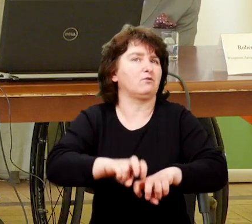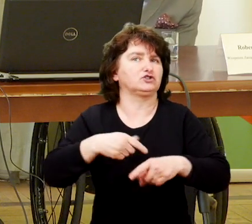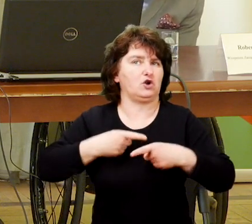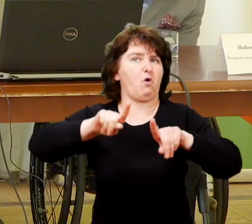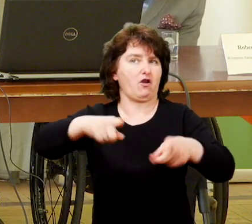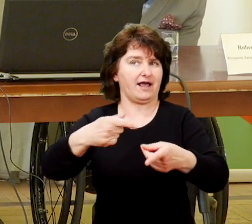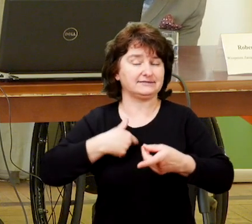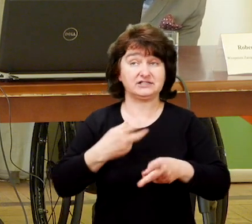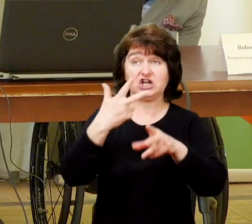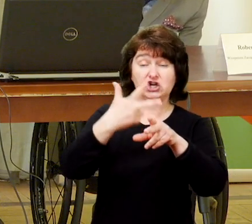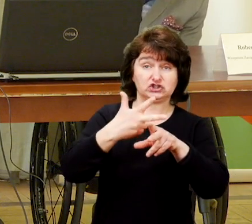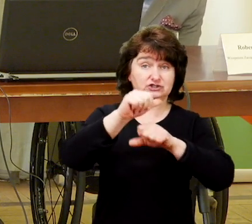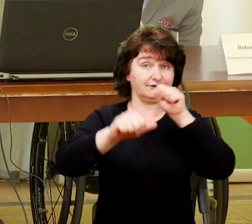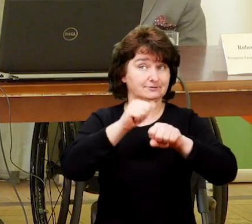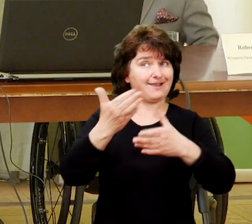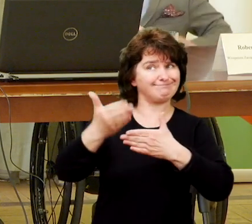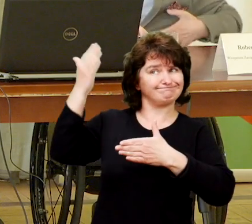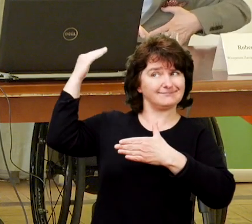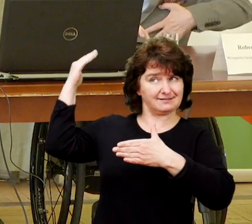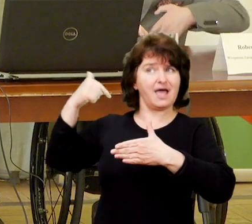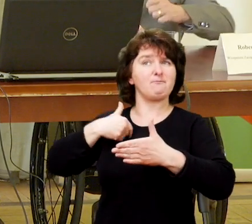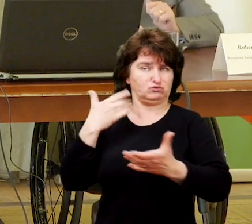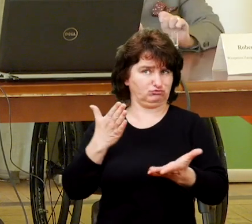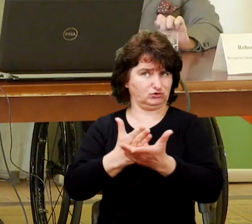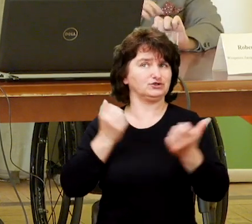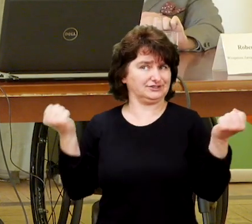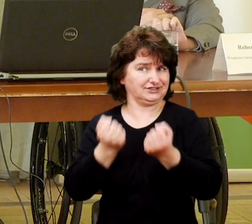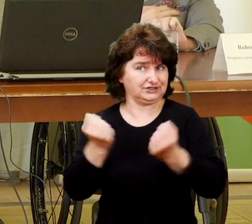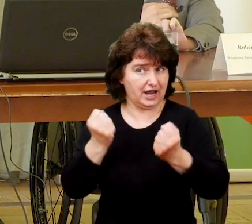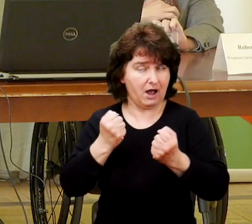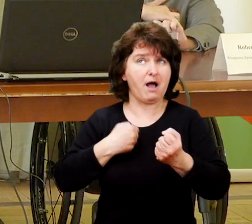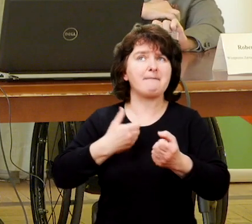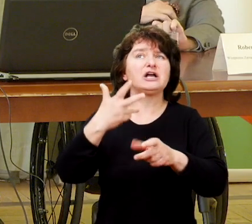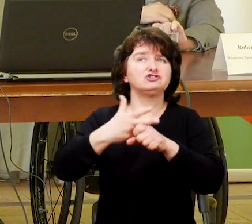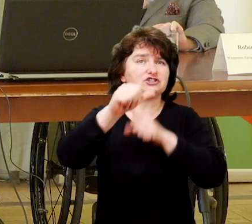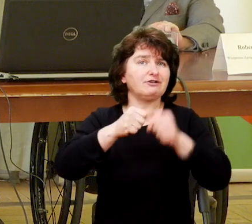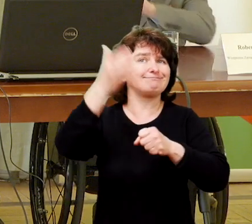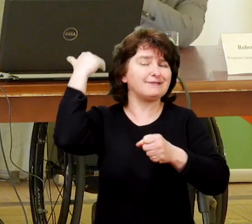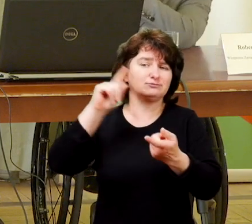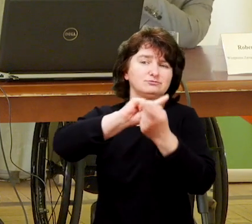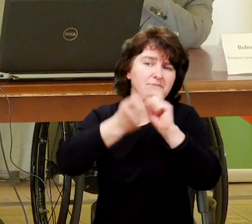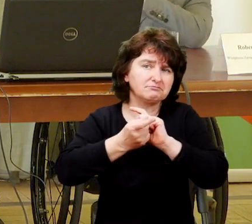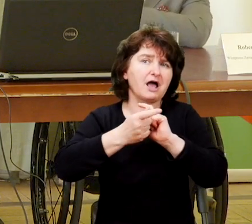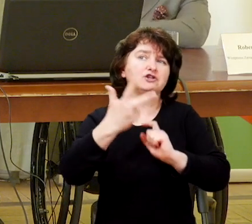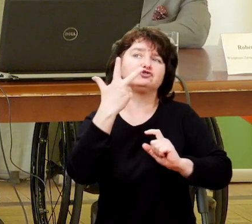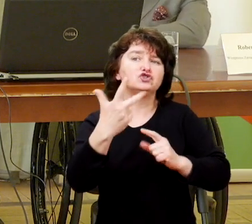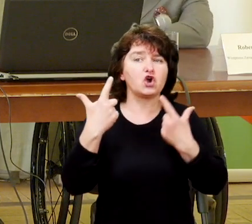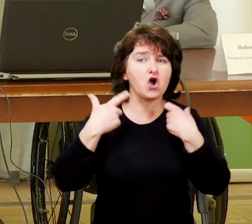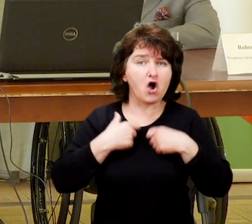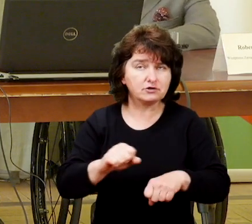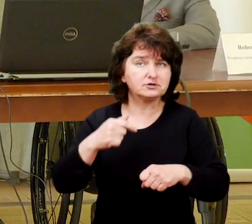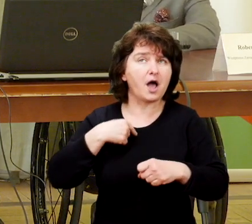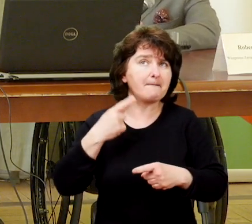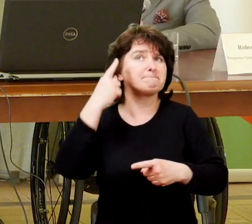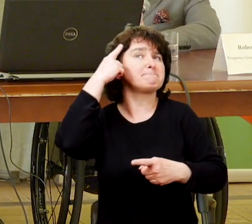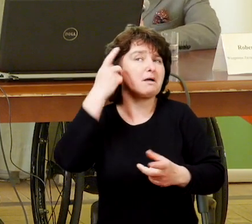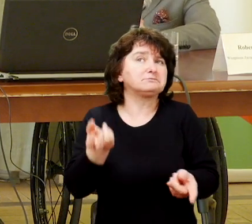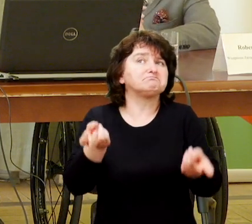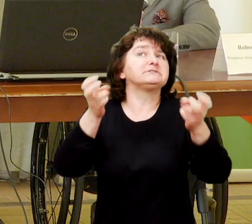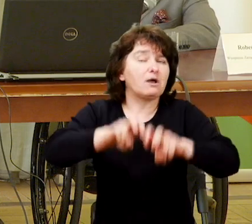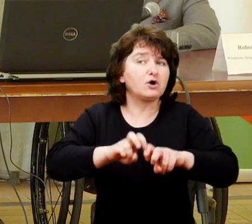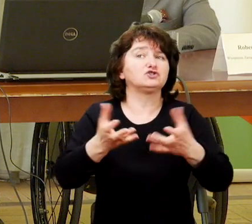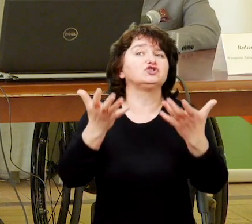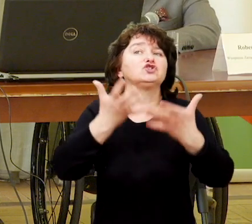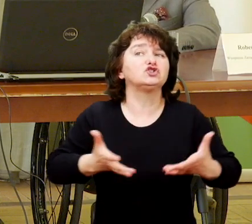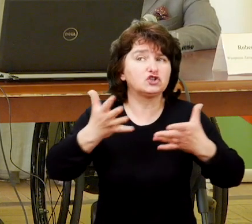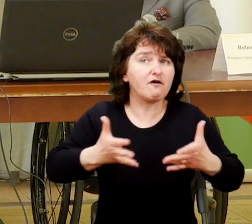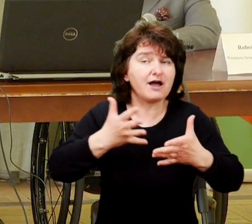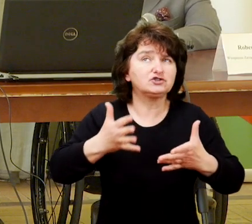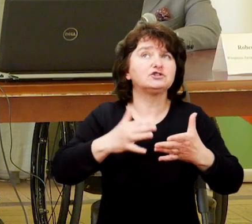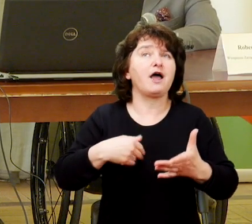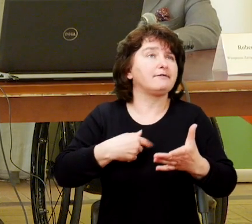Trzydzieści lat temu, bo tyle jesteśmy na rynku jako organizacja pozarządowa, spotkała się grupa trzech osób i postanowiła założyć takie stowarzyszenie.